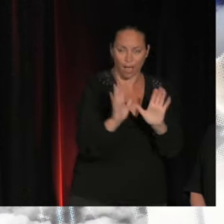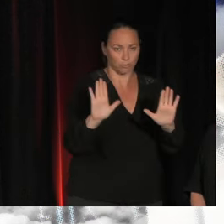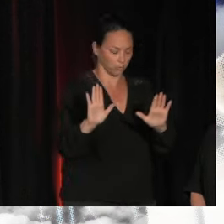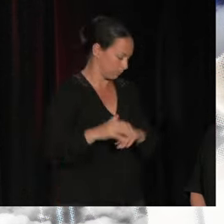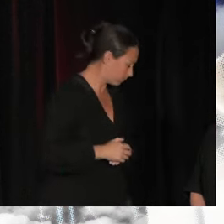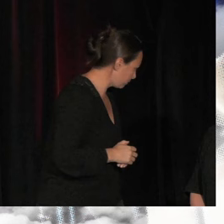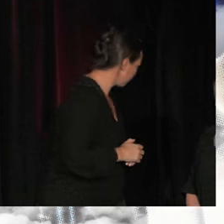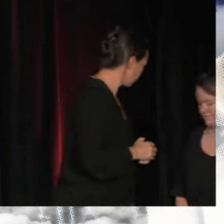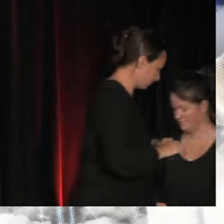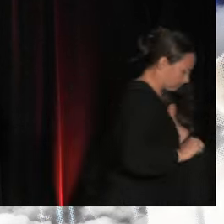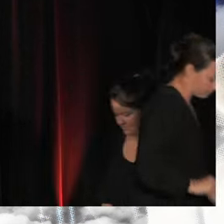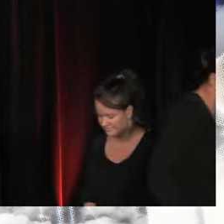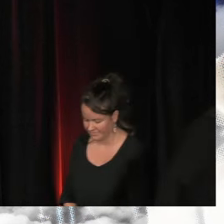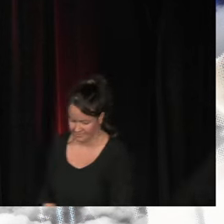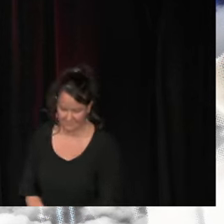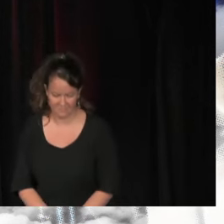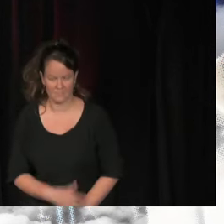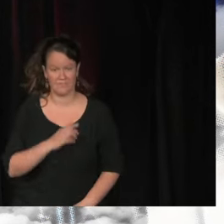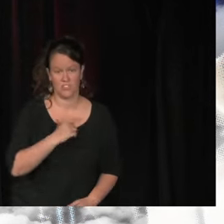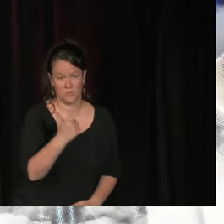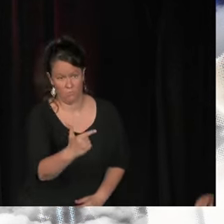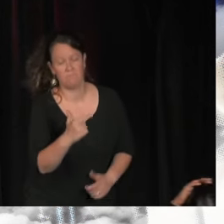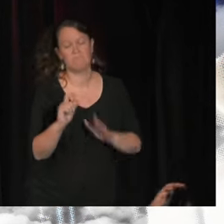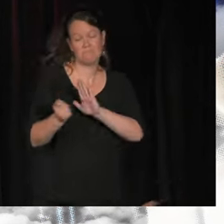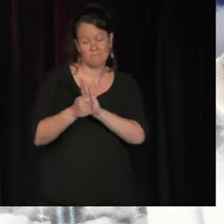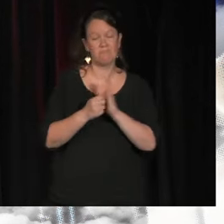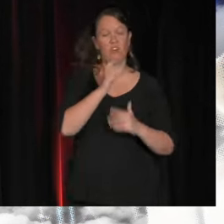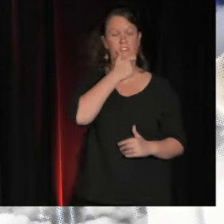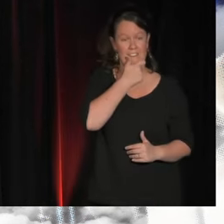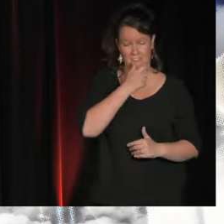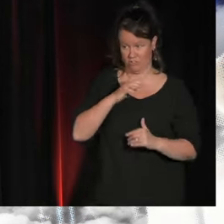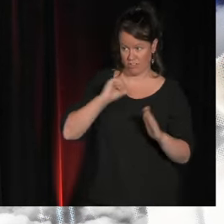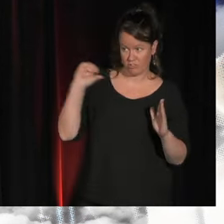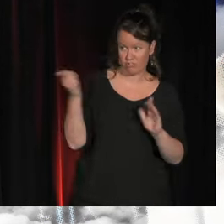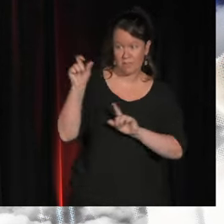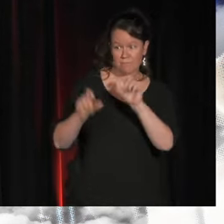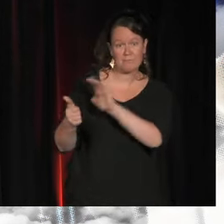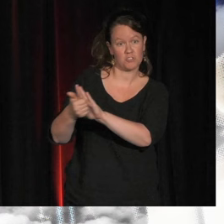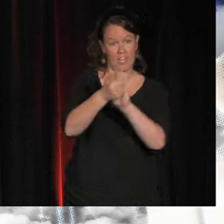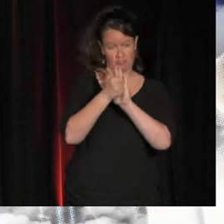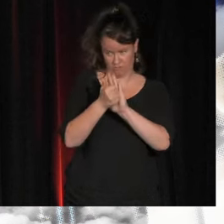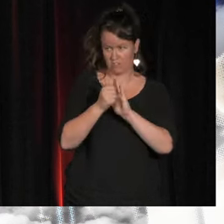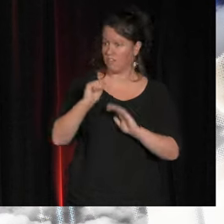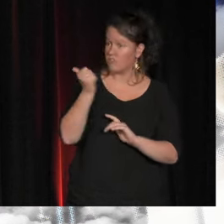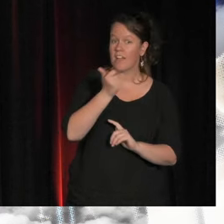Premier, quand tu joues en anglais, il y a une vraie richesse d'accents. Tous les personnages parlent en anglais, mais avec l'accent de leur langue